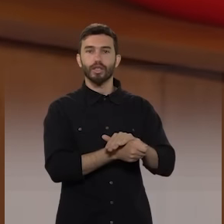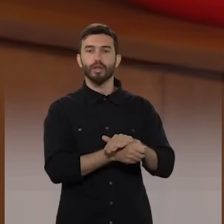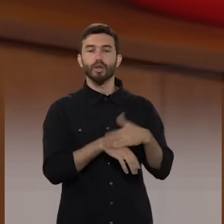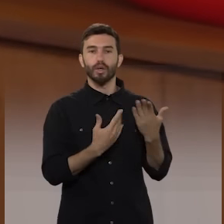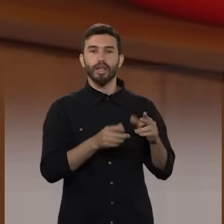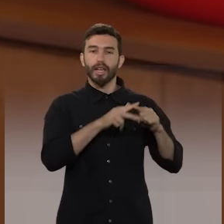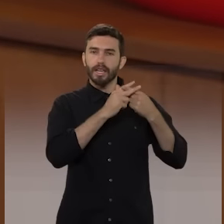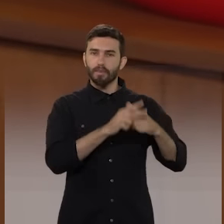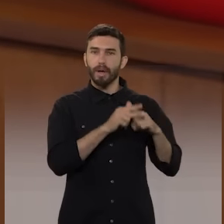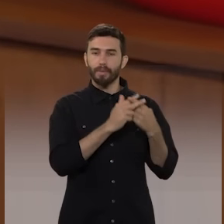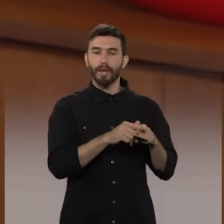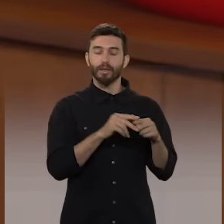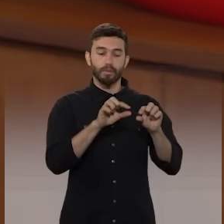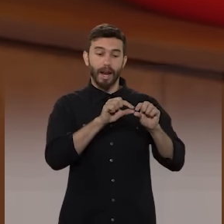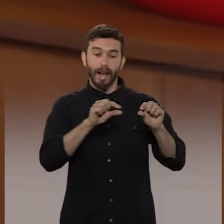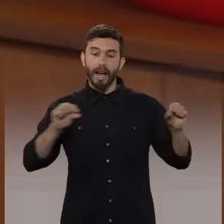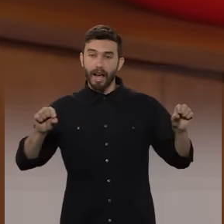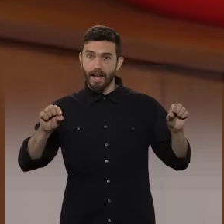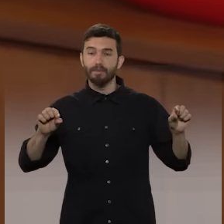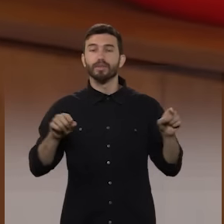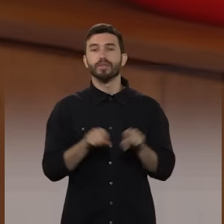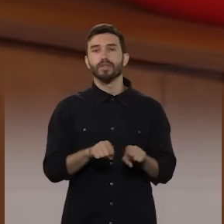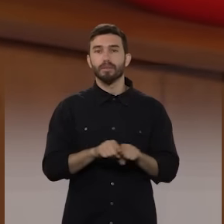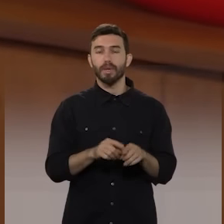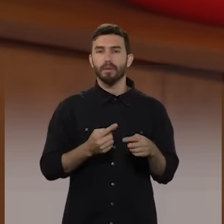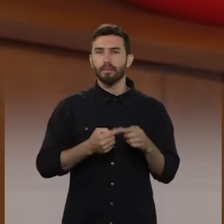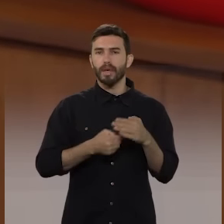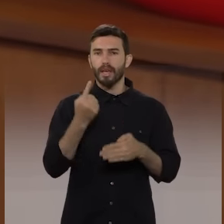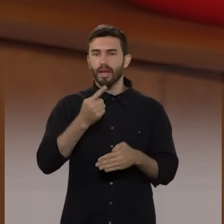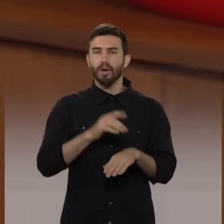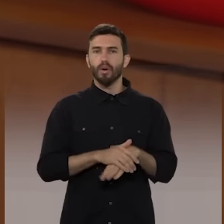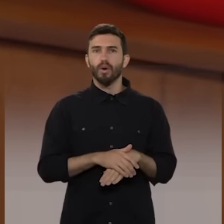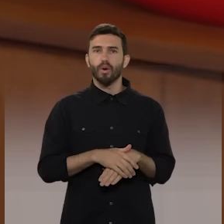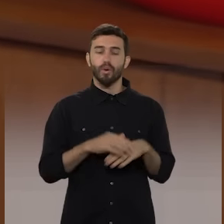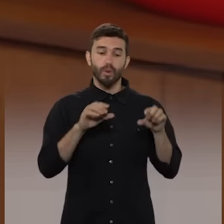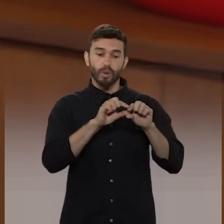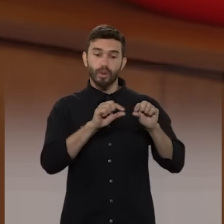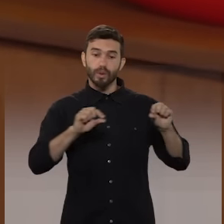Primeiro, cabos nus, cabos muito voltados à transmissão, inicialmente transmissão de